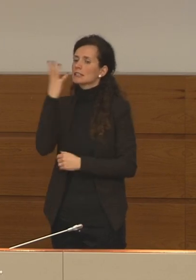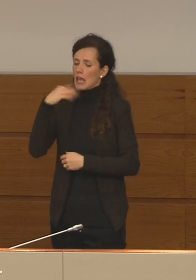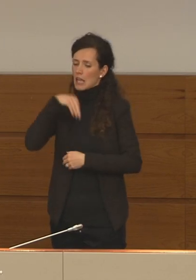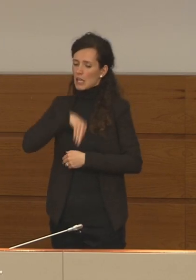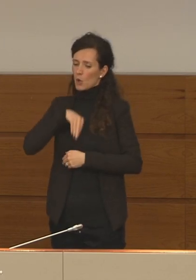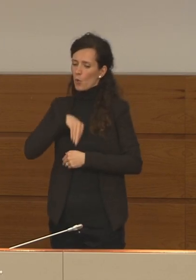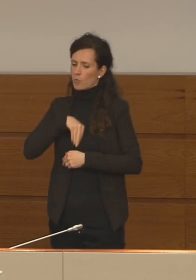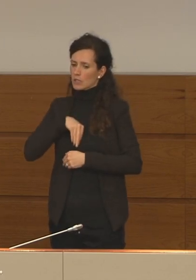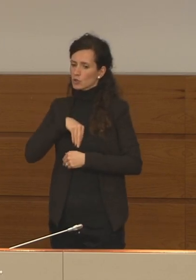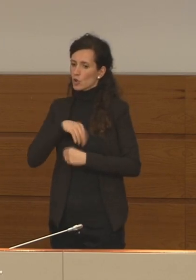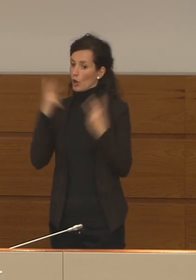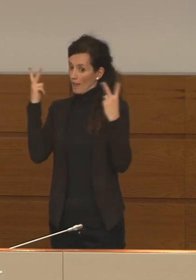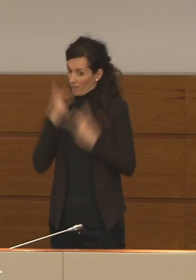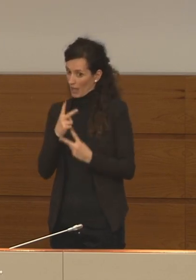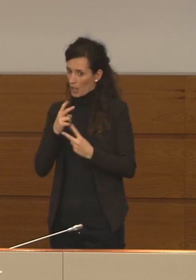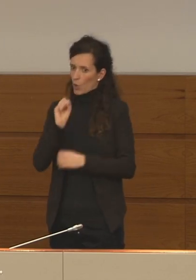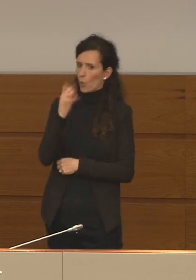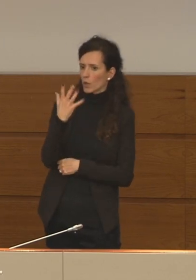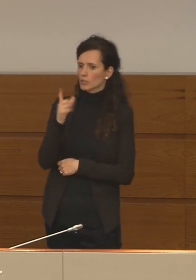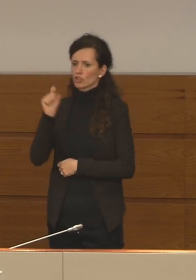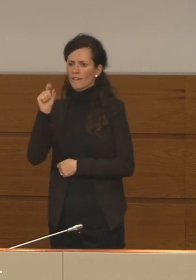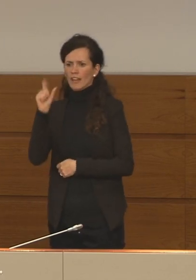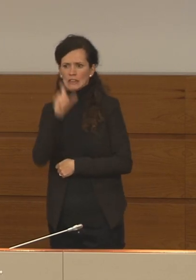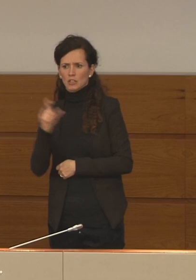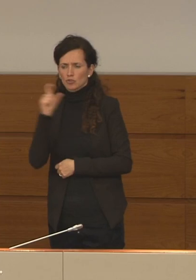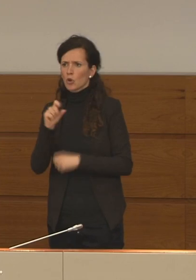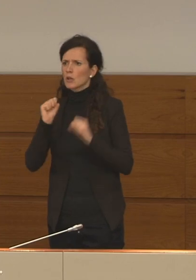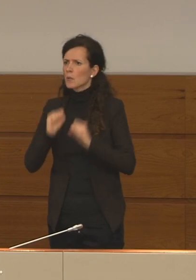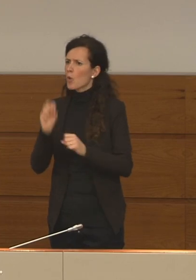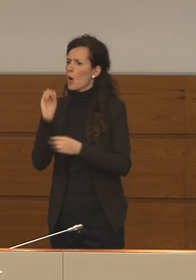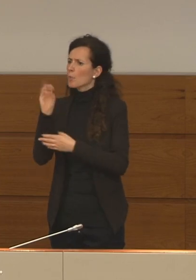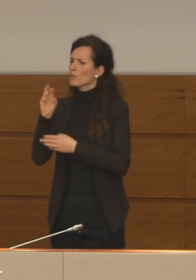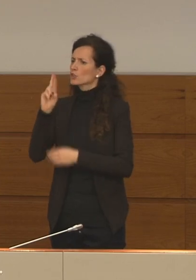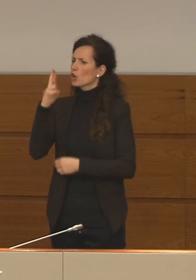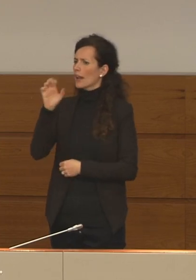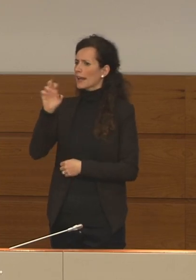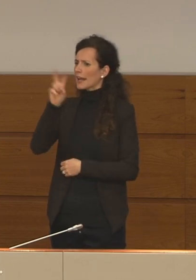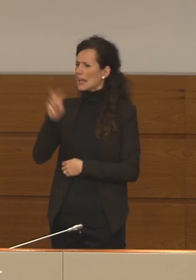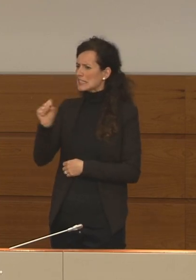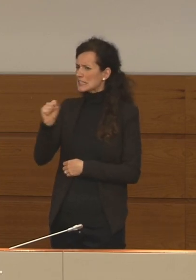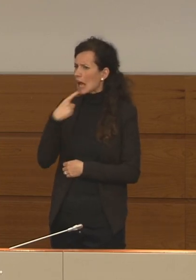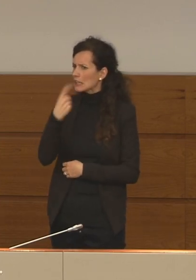dei 15-20 giorni, non so se è stato il professor Rezza a parlare addirittura di 2 mesi ma forse lo escluderei